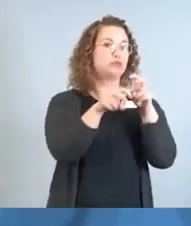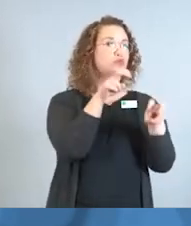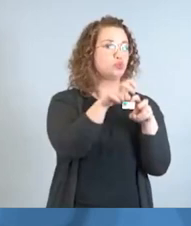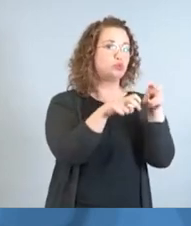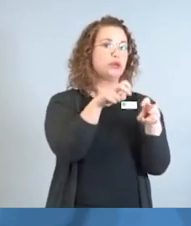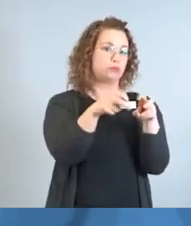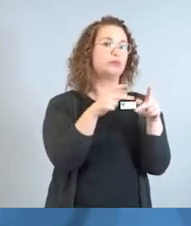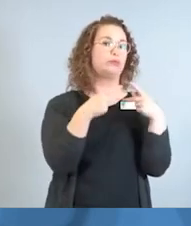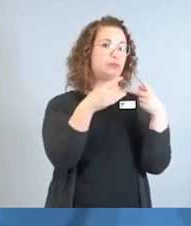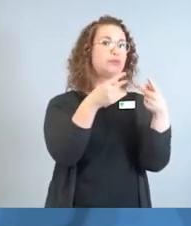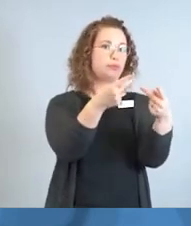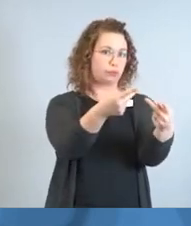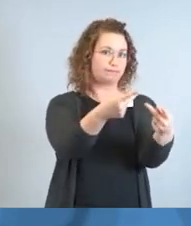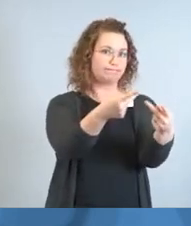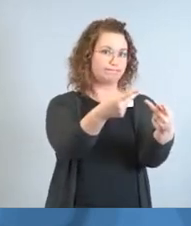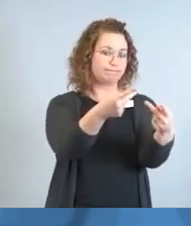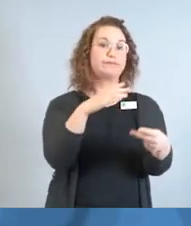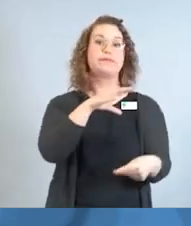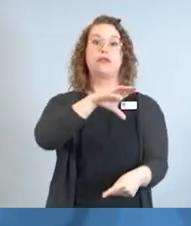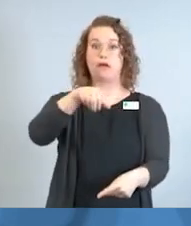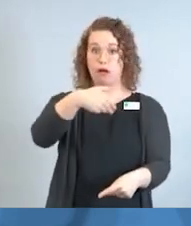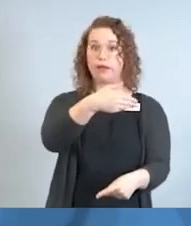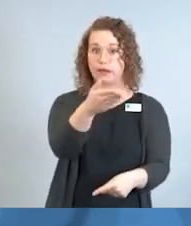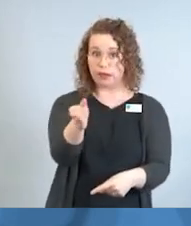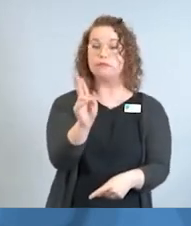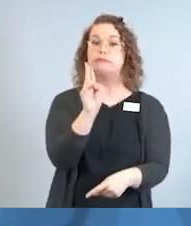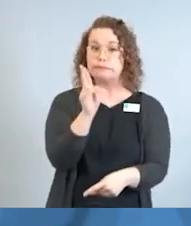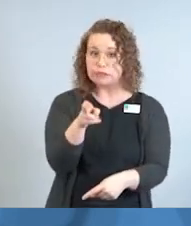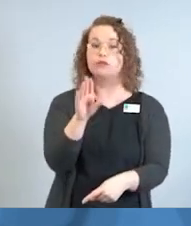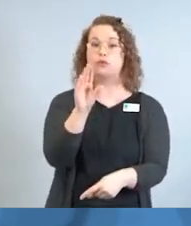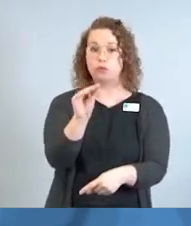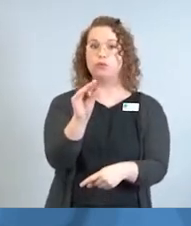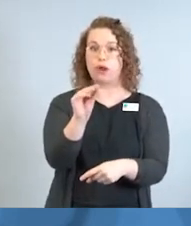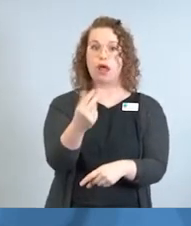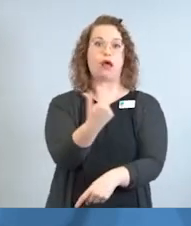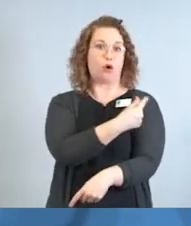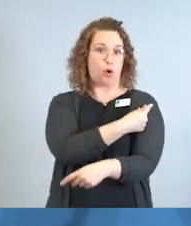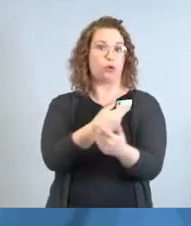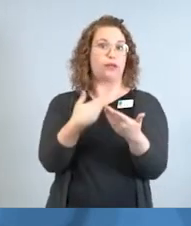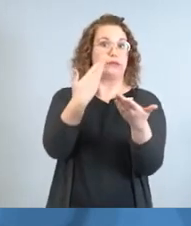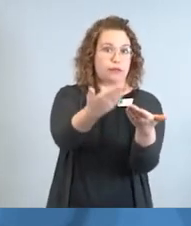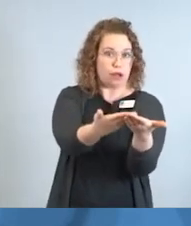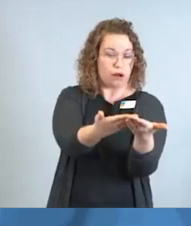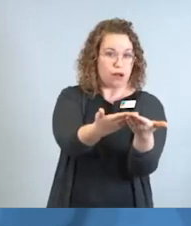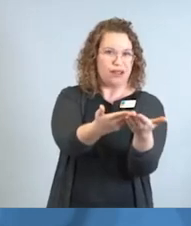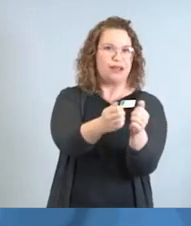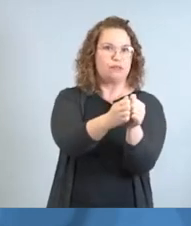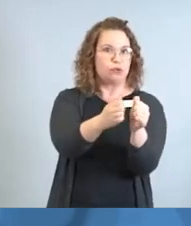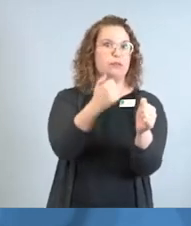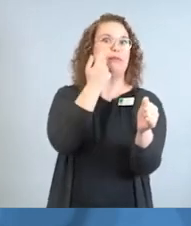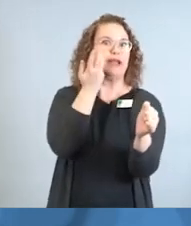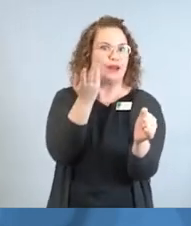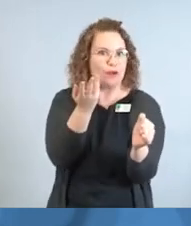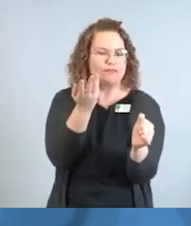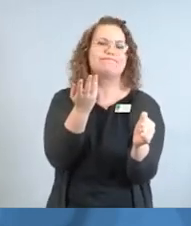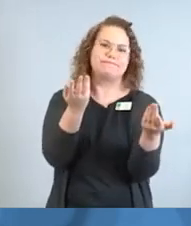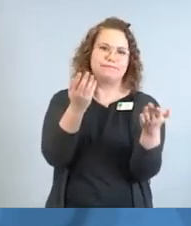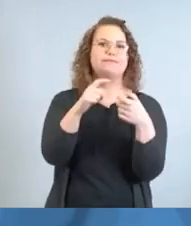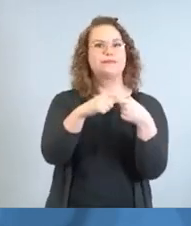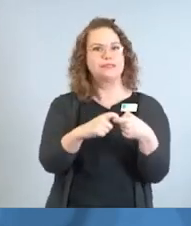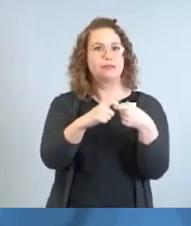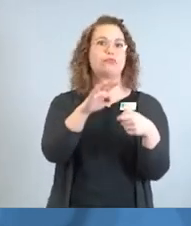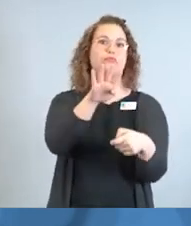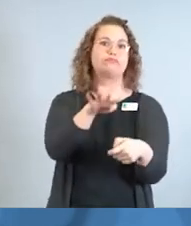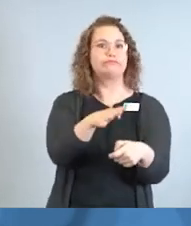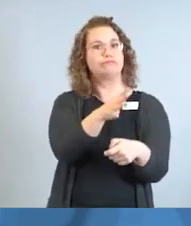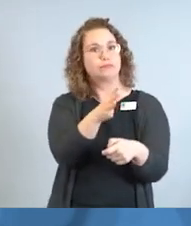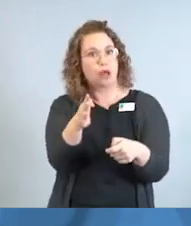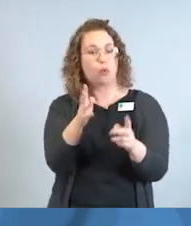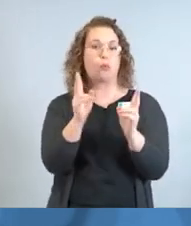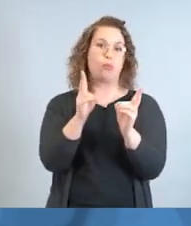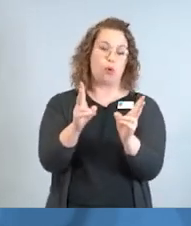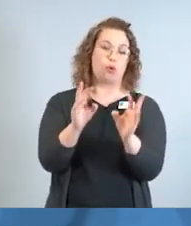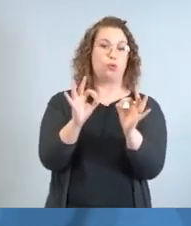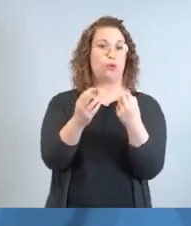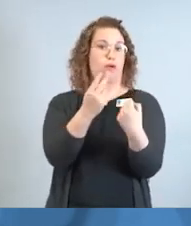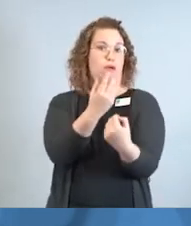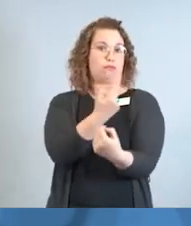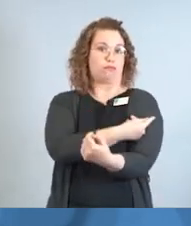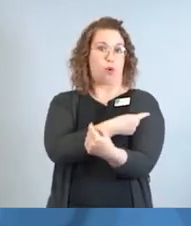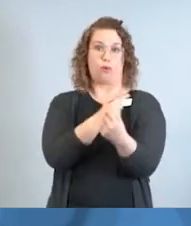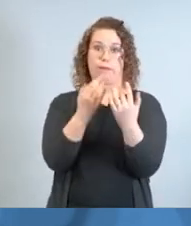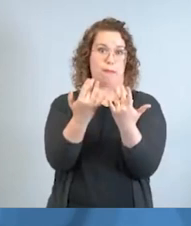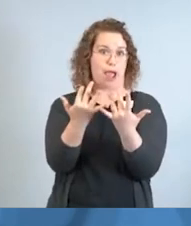Kaikille siis tullaan tarjoamaan rokotetta, mutta ajoitus on kiinni siitä, kuinka paljon rokoteannoksia Suomeen viikoittain saadaan.